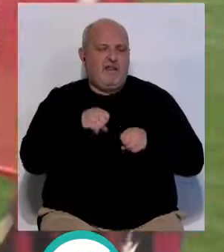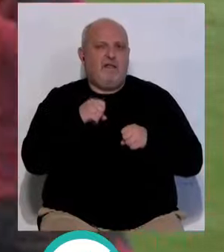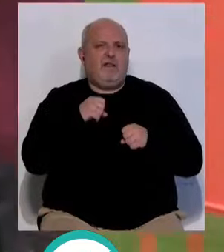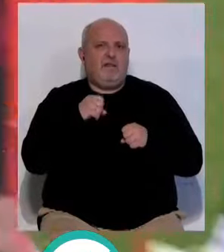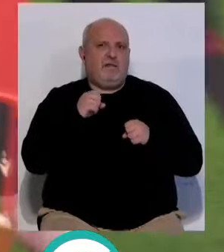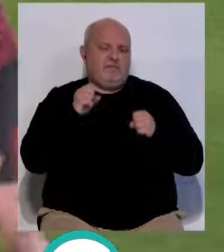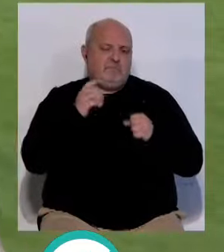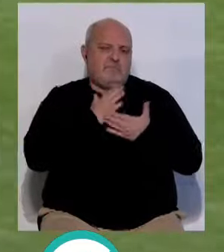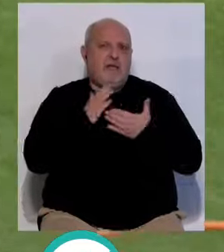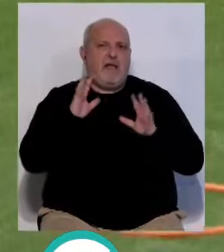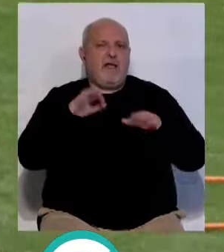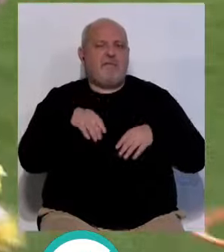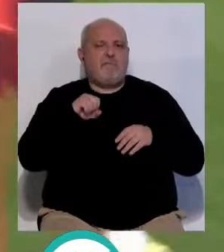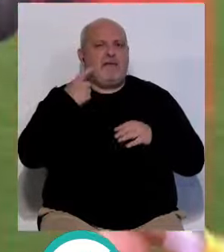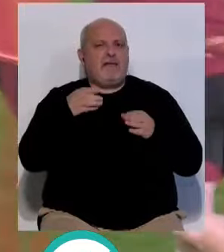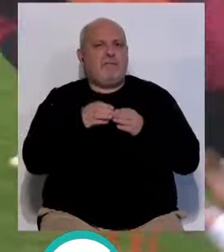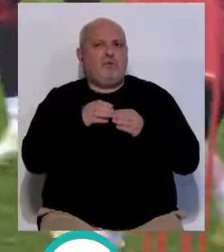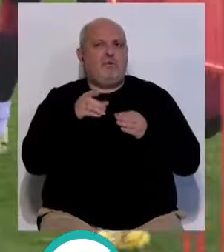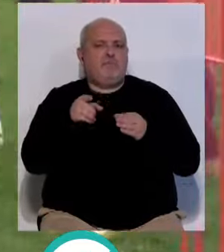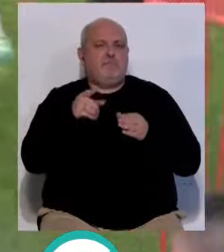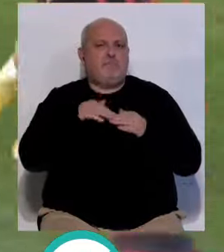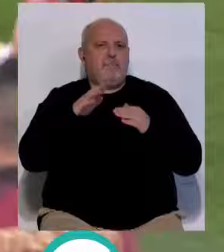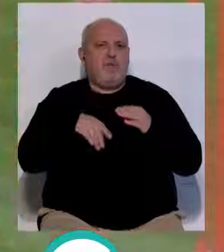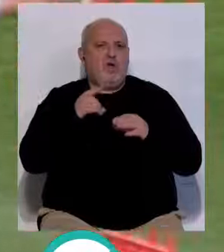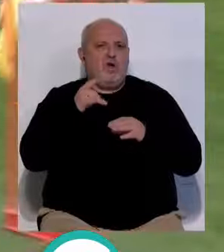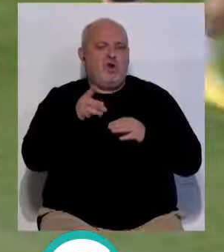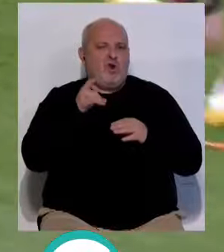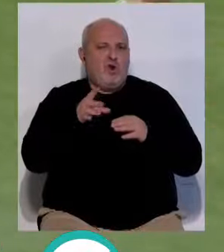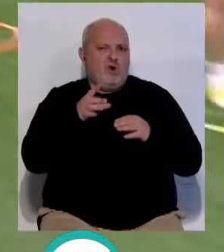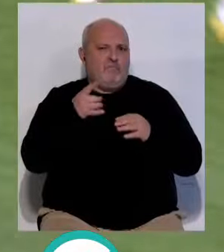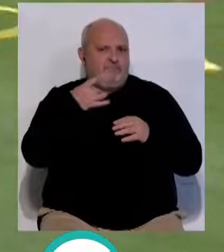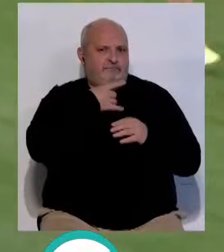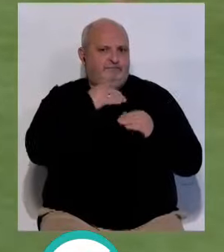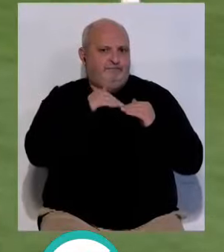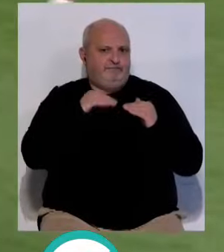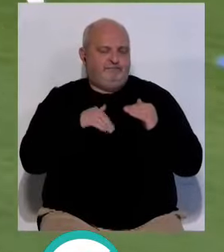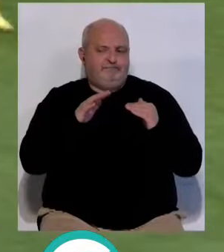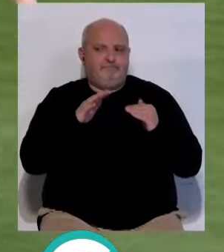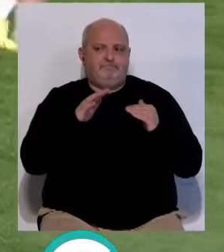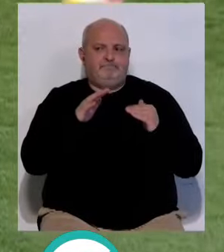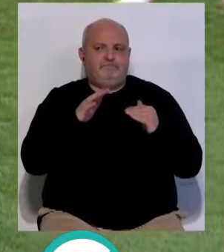vale el cad es uno de los equipos que menos goles recibe la categoría pero con los problemas que